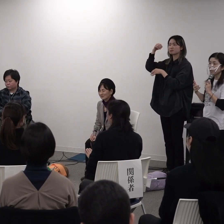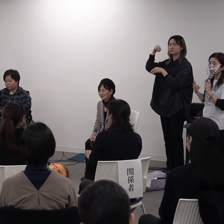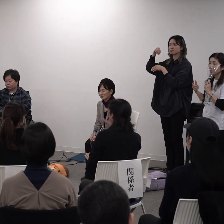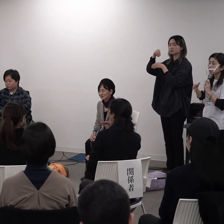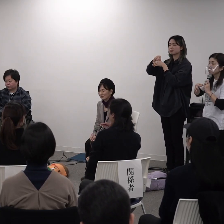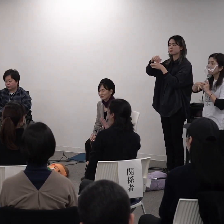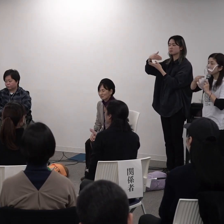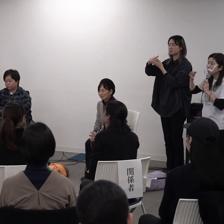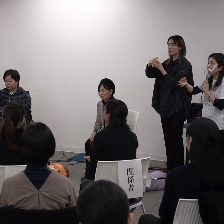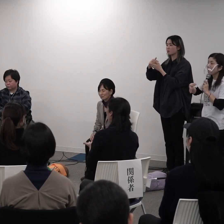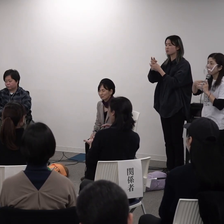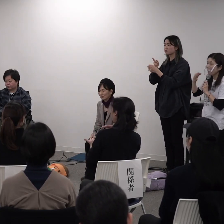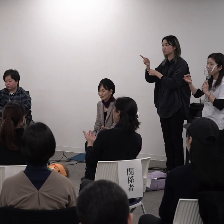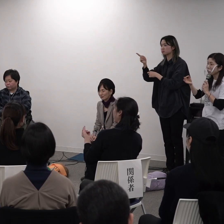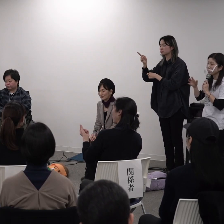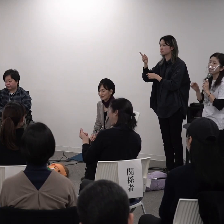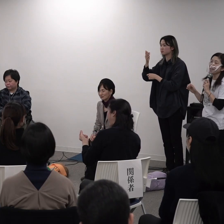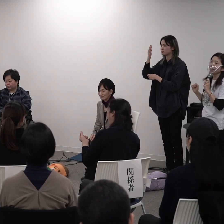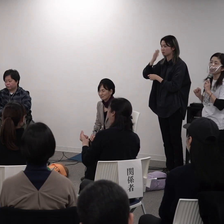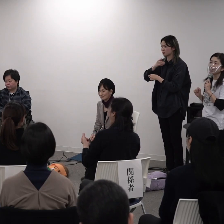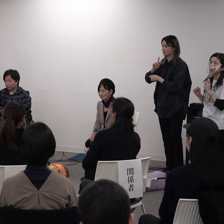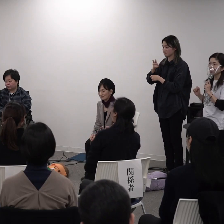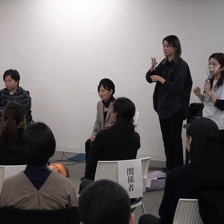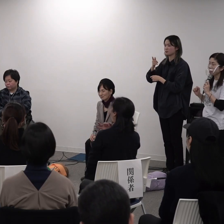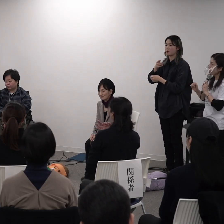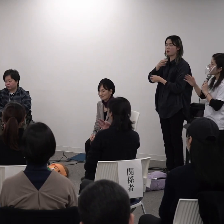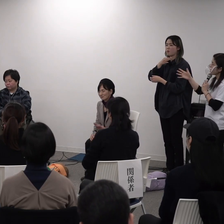すごく声がクリアなんですよね